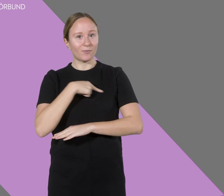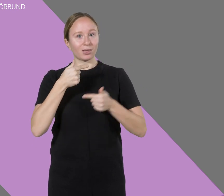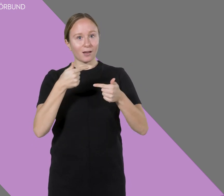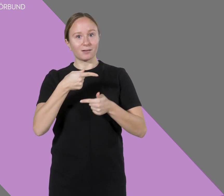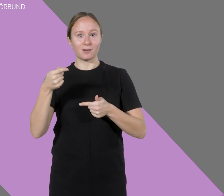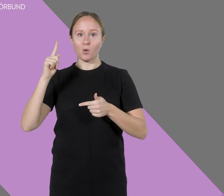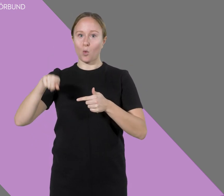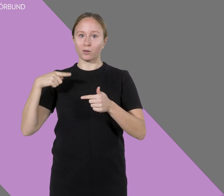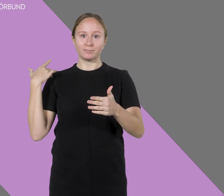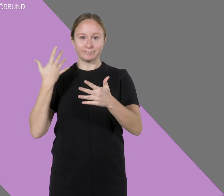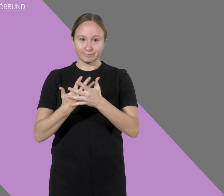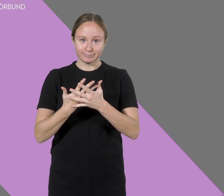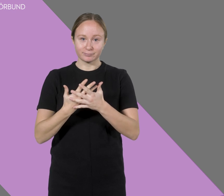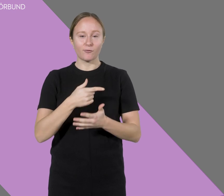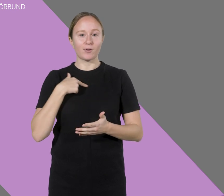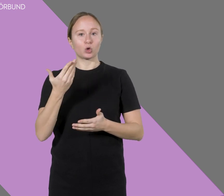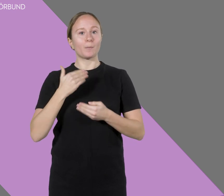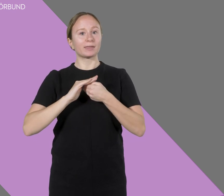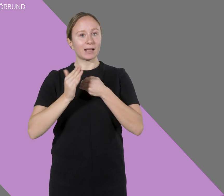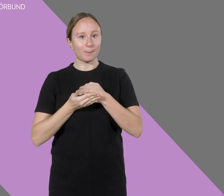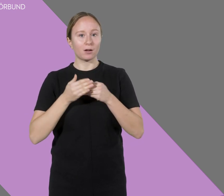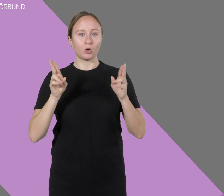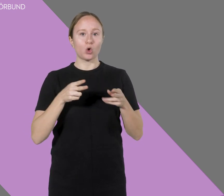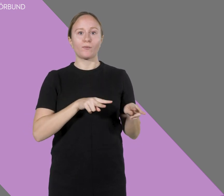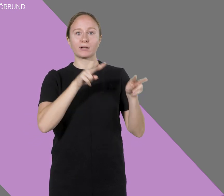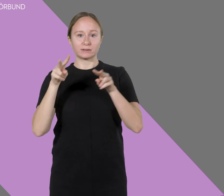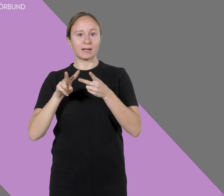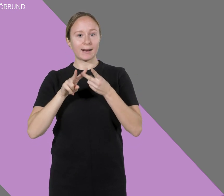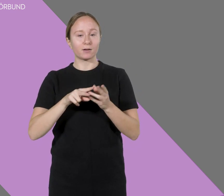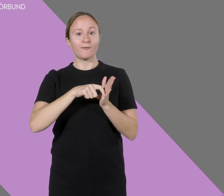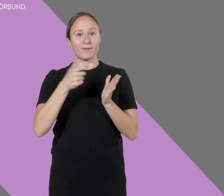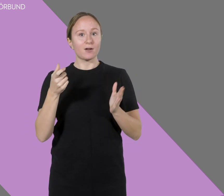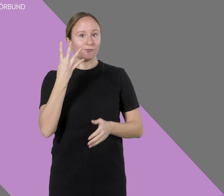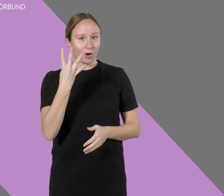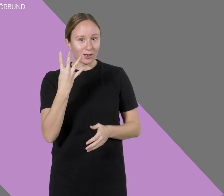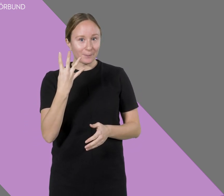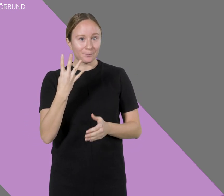Vi tackar er för det gångna året. Vi är tillbaka med en ny översikt igen vecka 4.